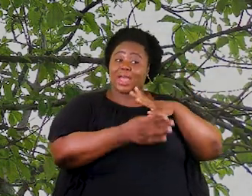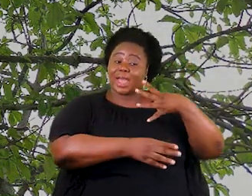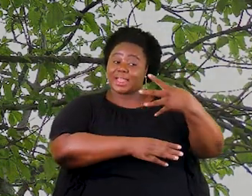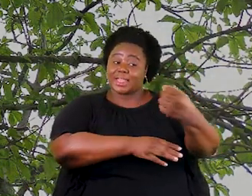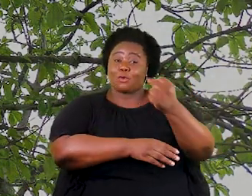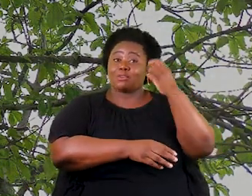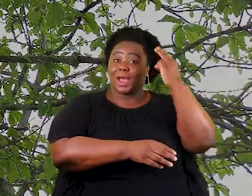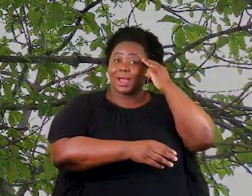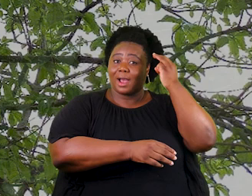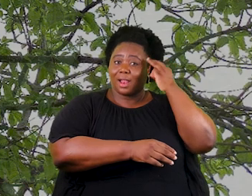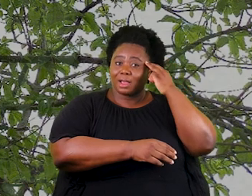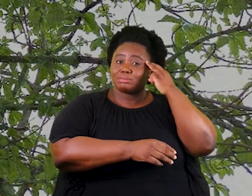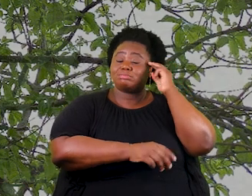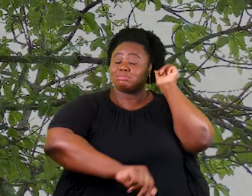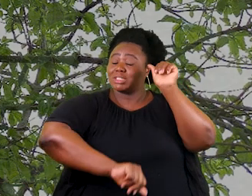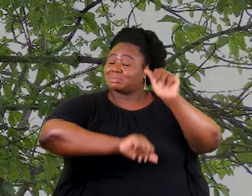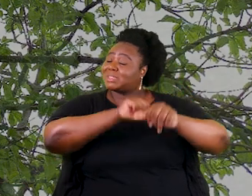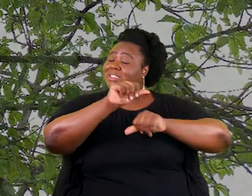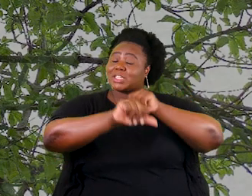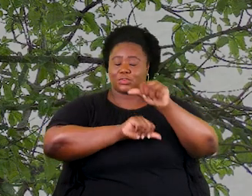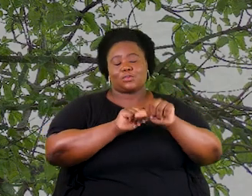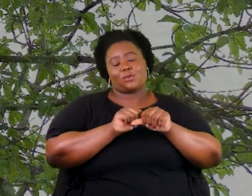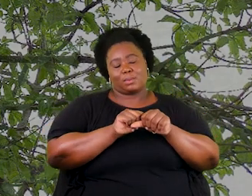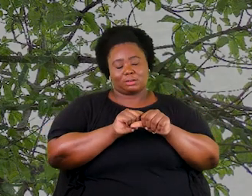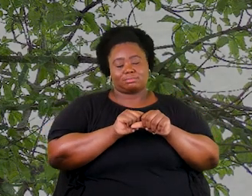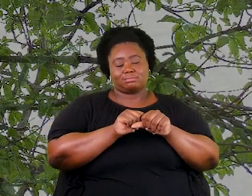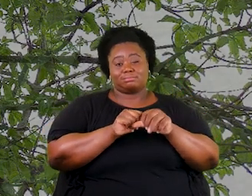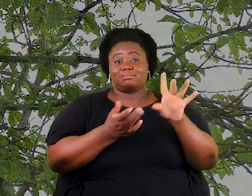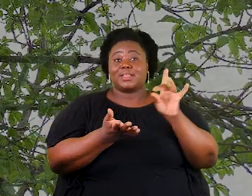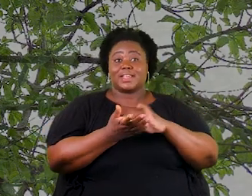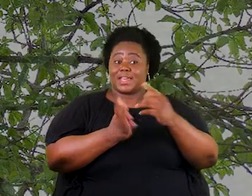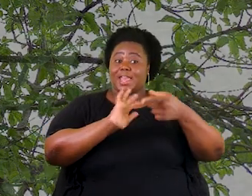lembranças que me transformaram e que me foram negadas